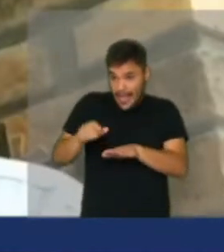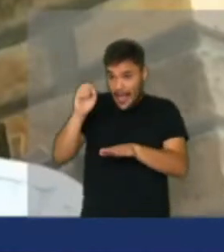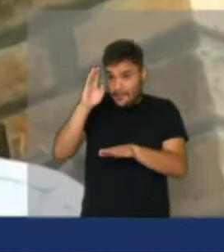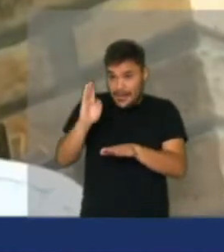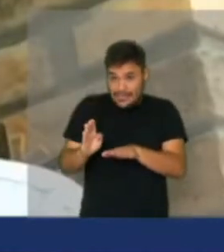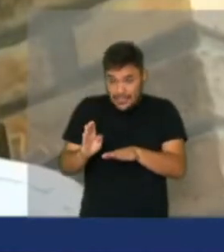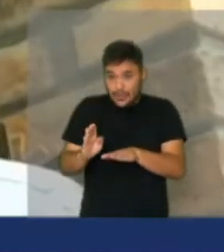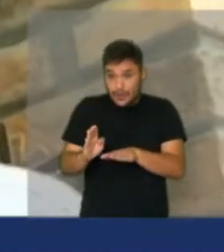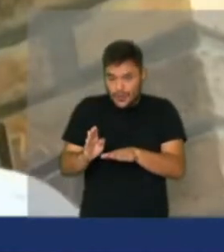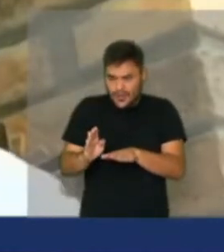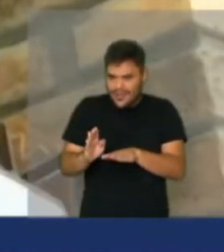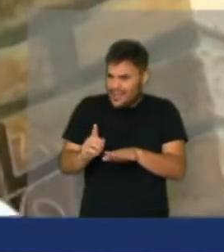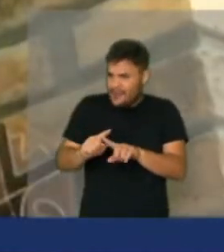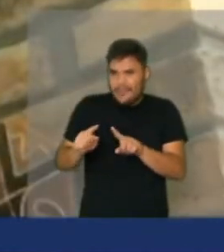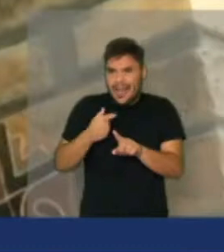E O PRESIDENTE SE CHAMA